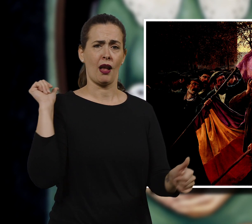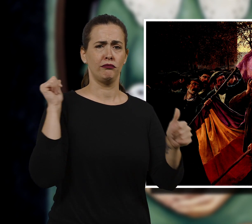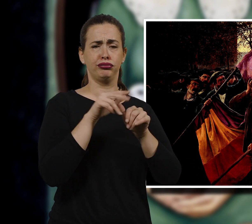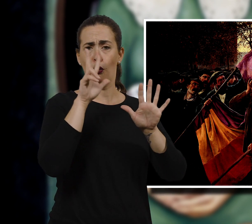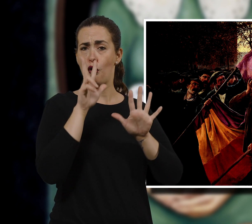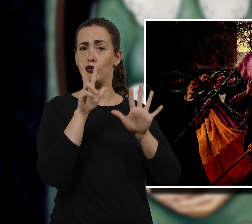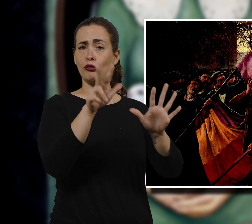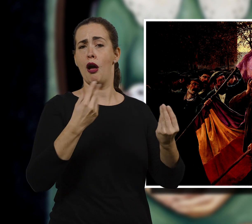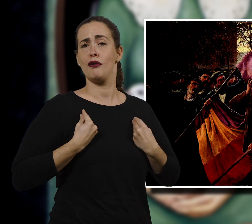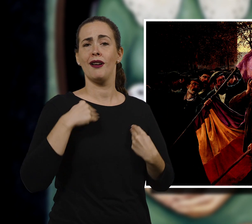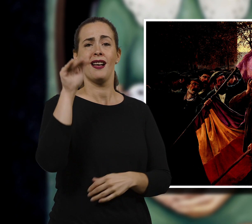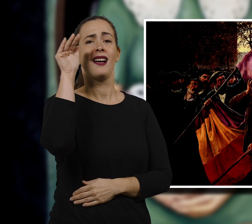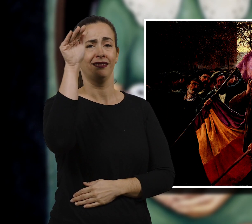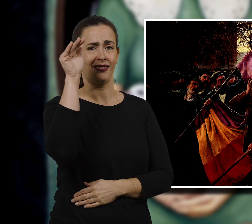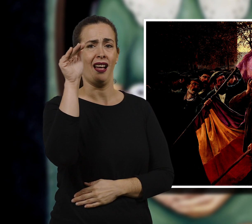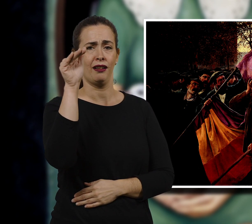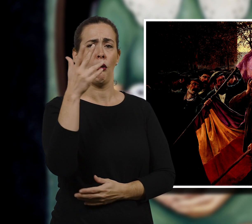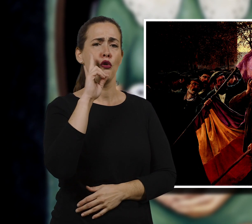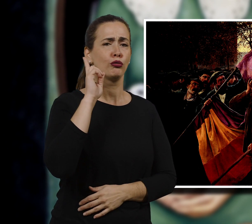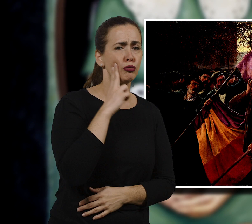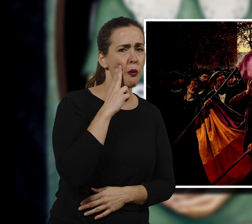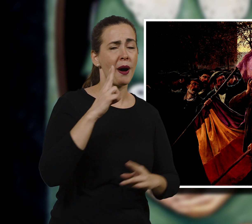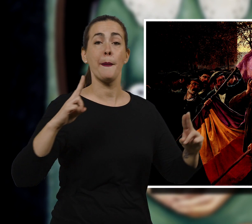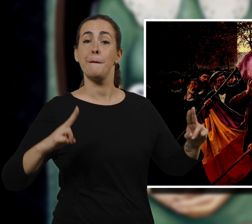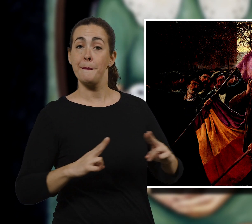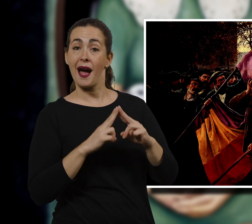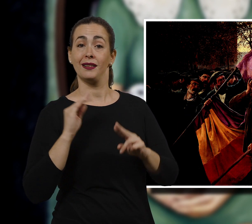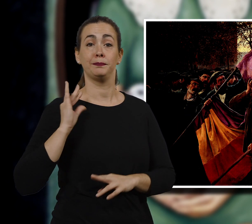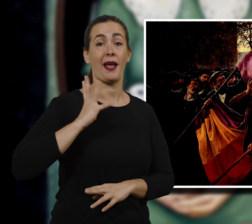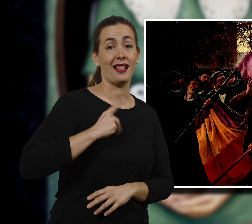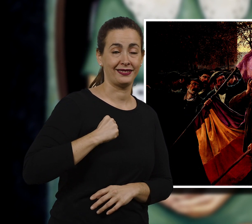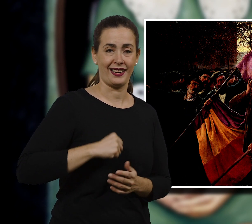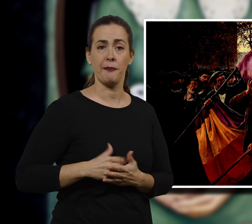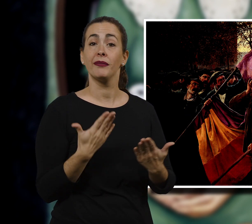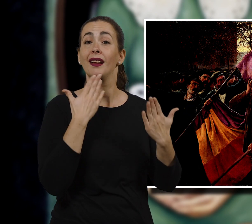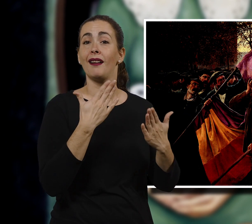Durant vuit anys, Estruch va viure a l’estranger Roma, París i Palestina–,